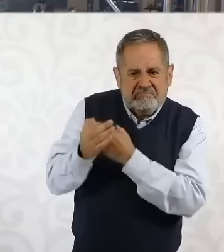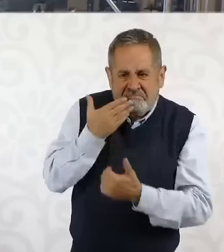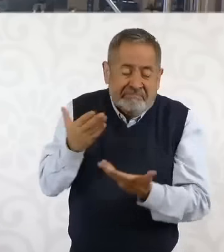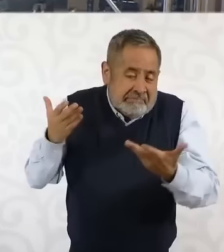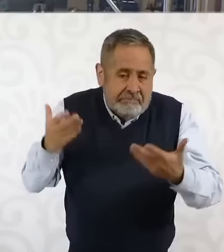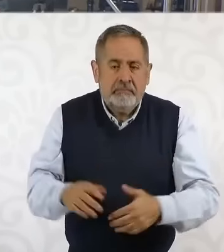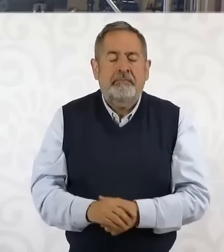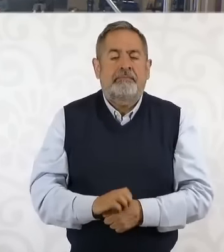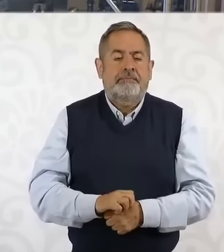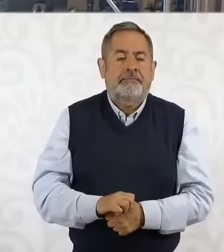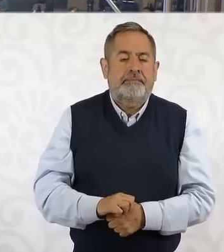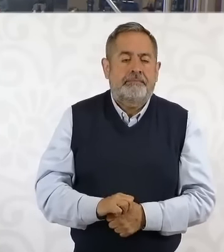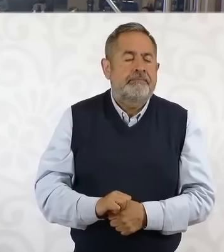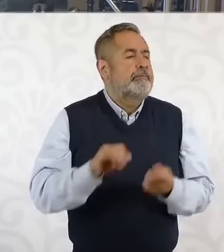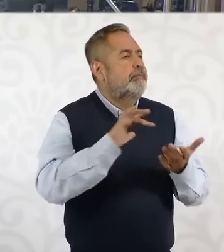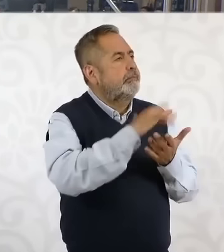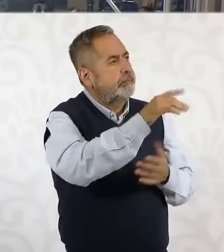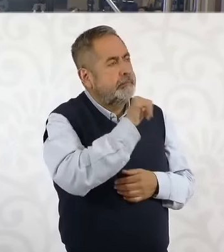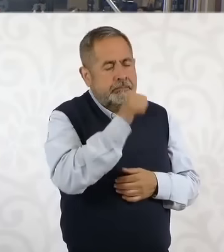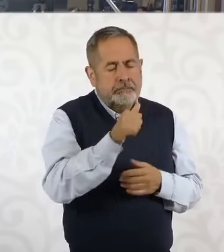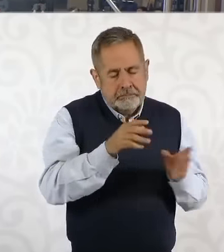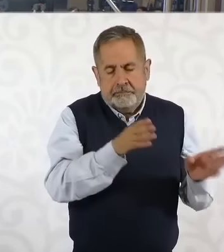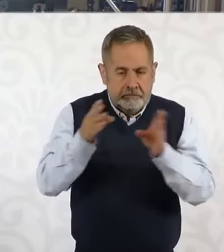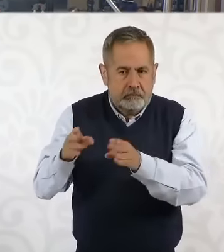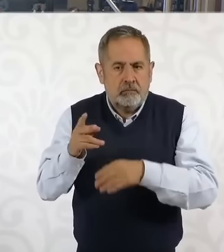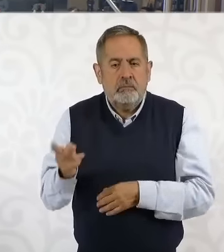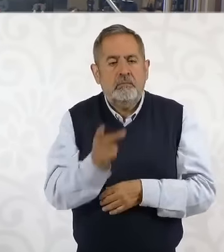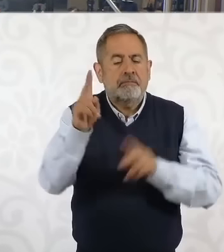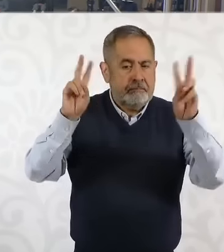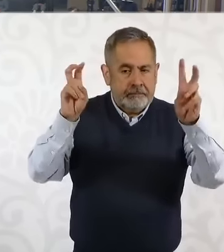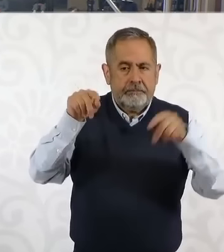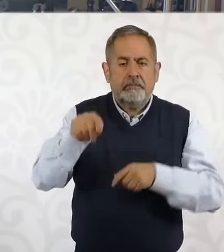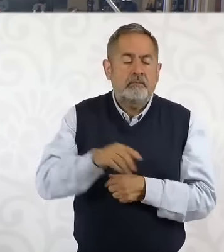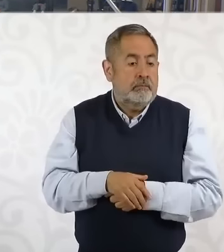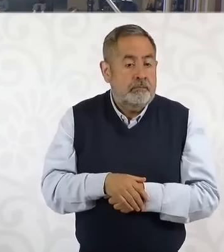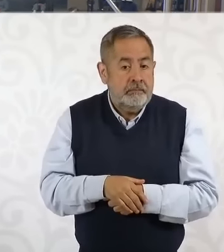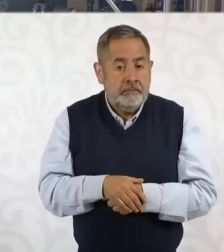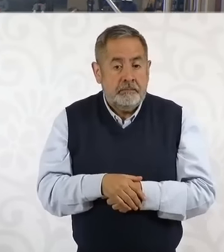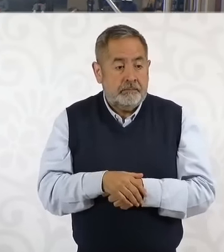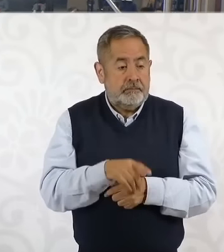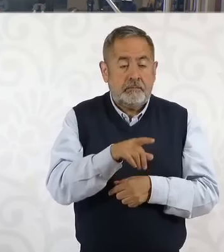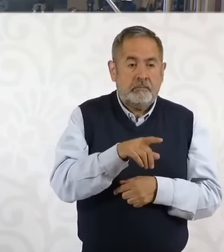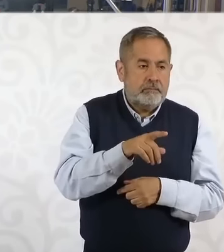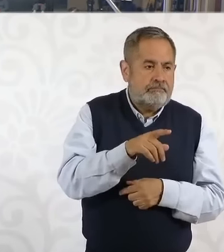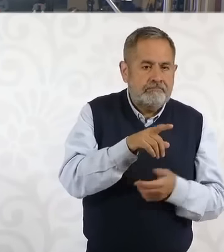otro tema, nos gustaría eh destacar que el consumo privado perfila 15 meses al alza, confirmando que